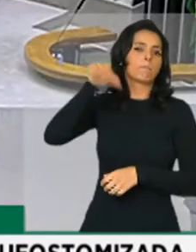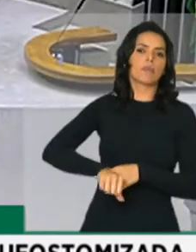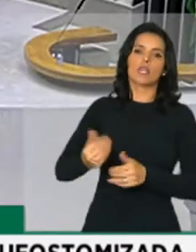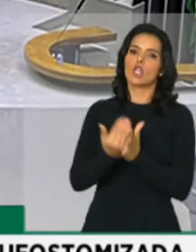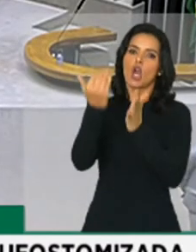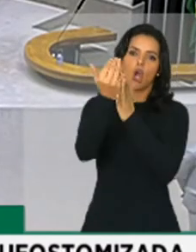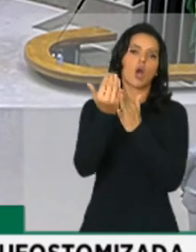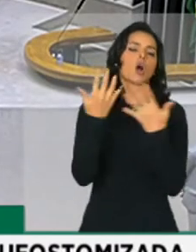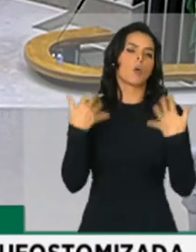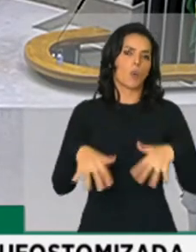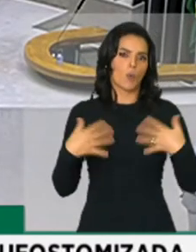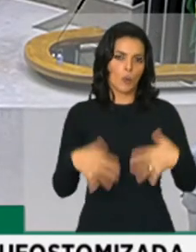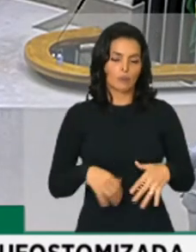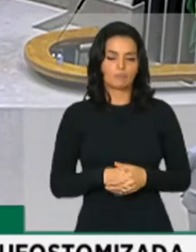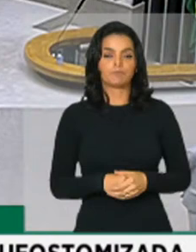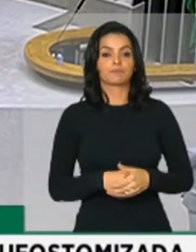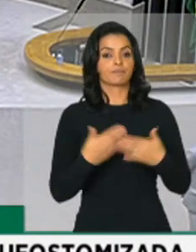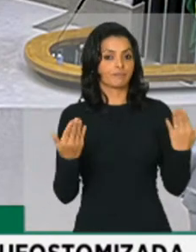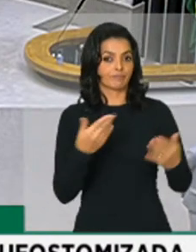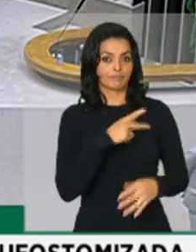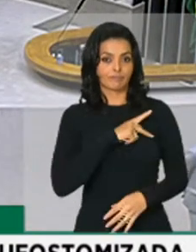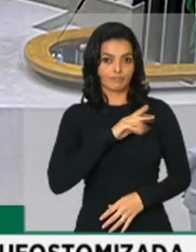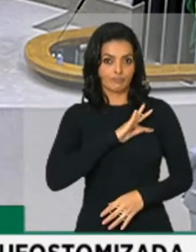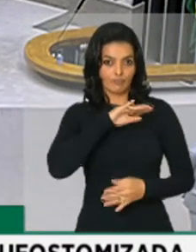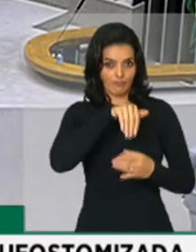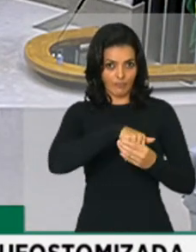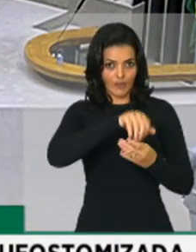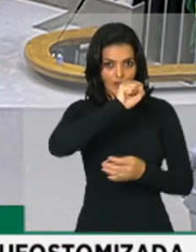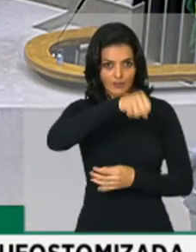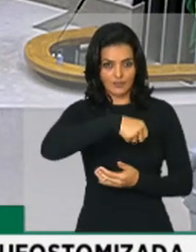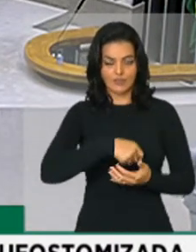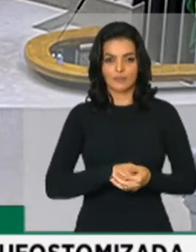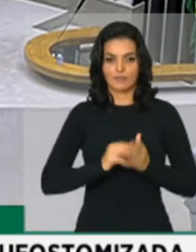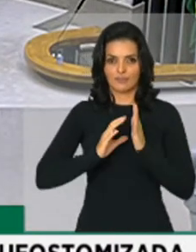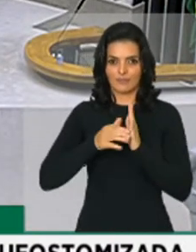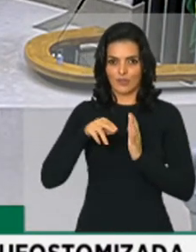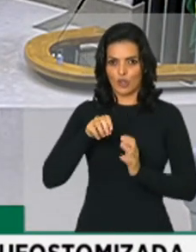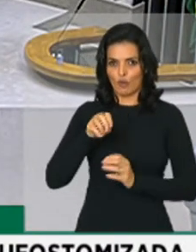QUE NÓS VAMOS RESOLVER O PROBLEMA. MUITO BEM DISSE A ERIKA KOKAY QUE O MINISTÉRIO